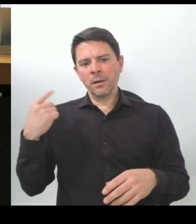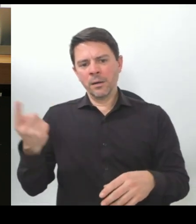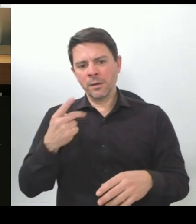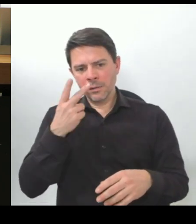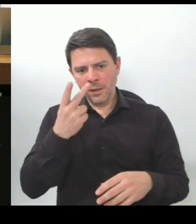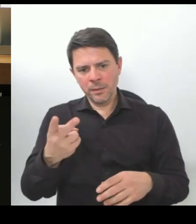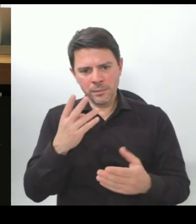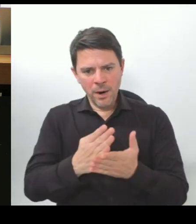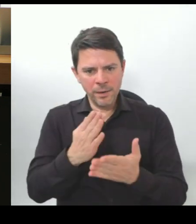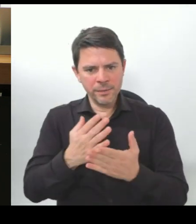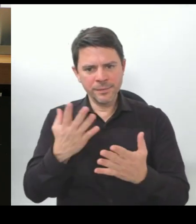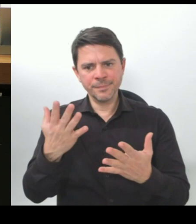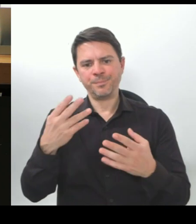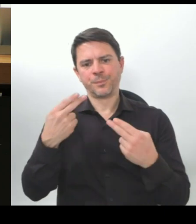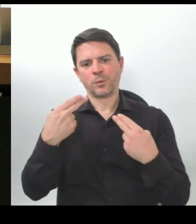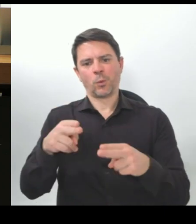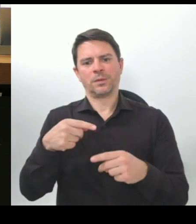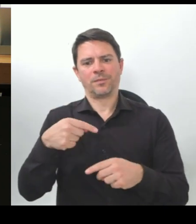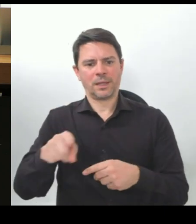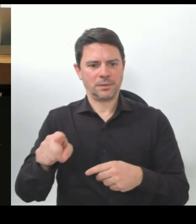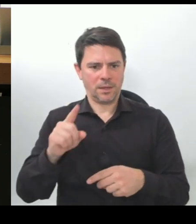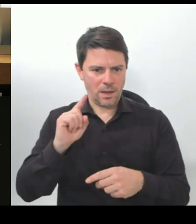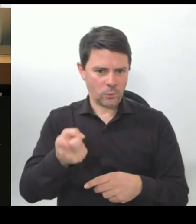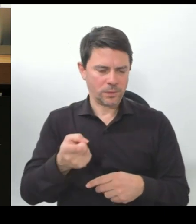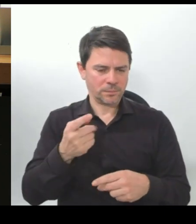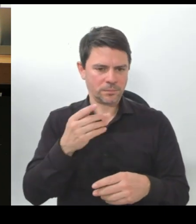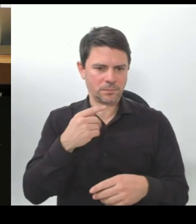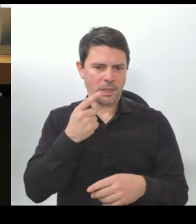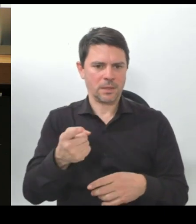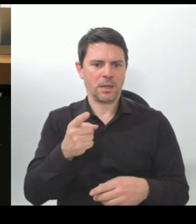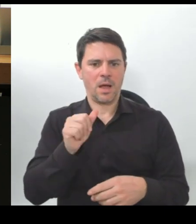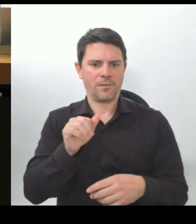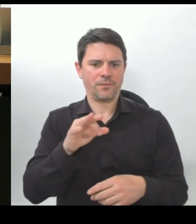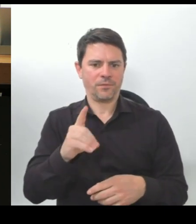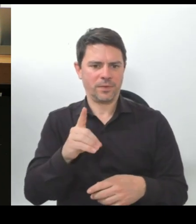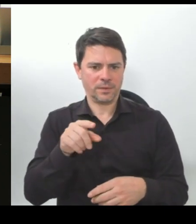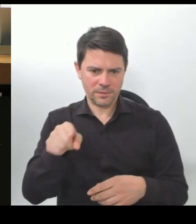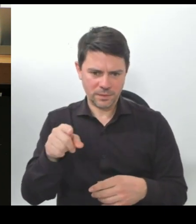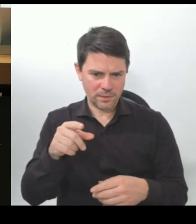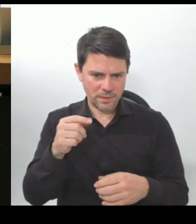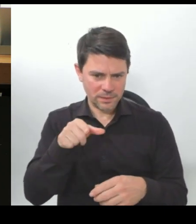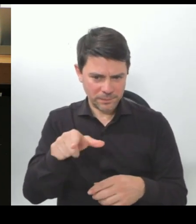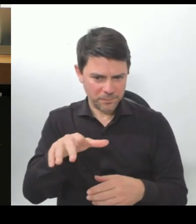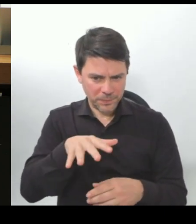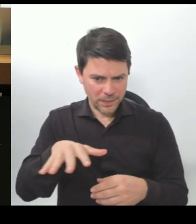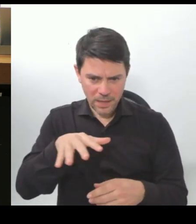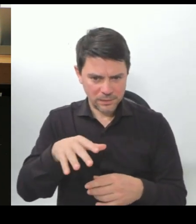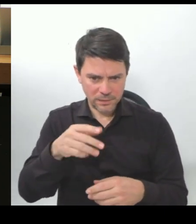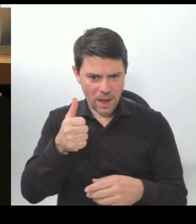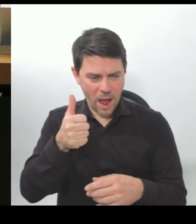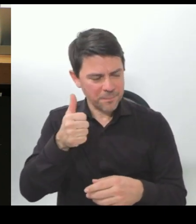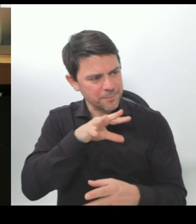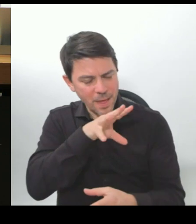Die AfD arbeitet in diesem Bereich einfach gar nicht mit. Und einen letzten Punkt möchte ich auch noch machen immer nur über die Bezahlung